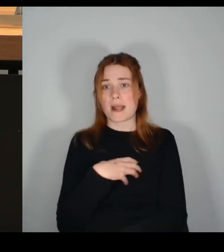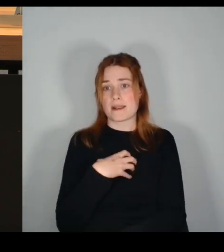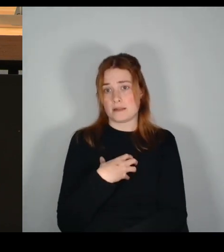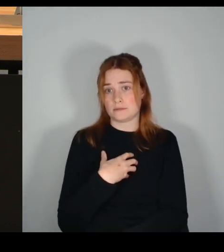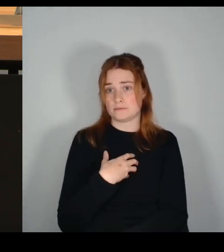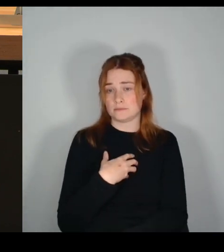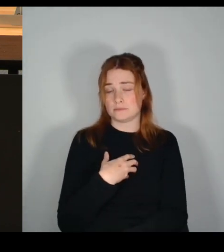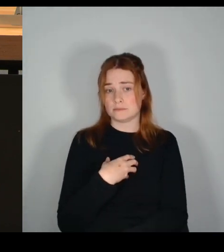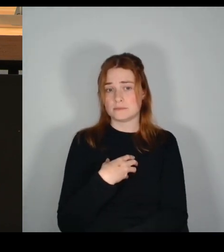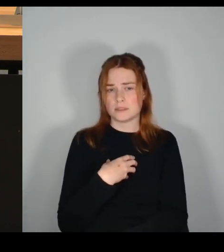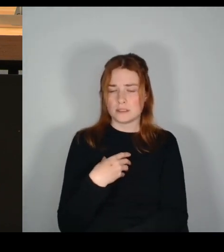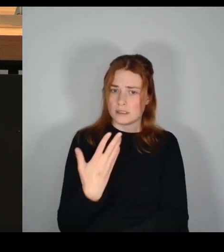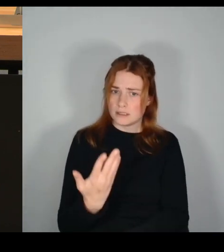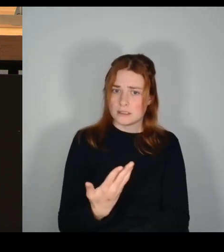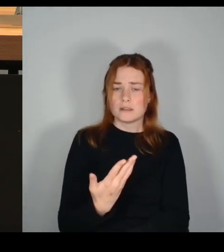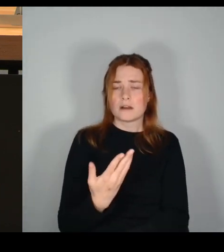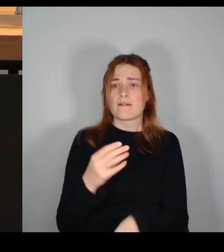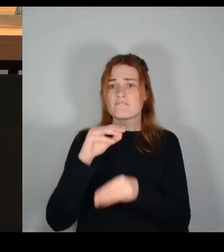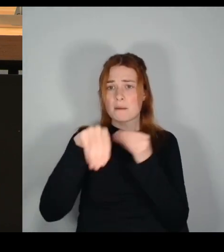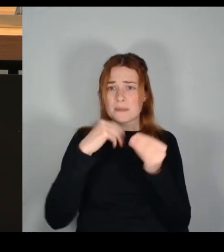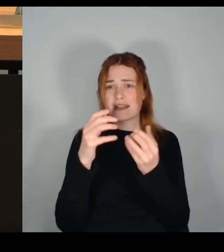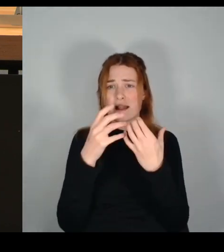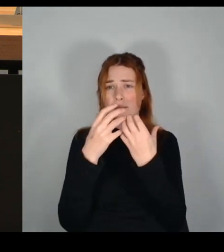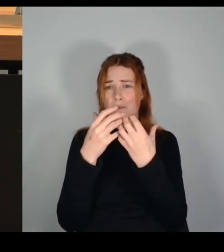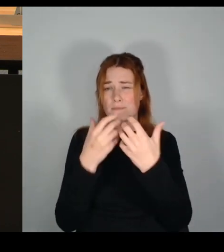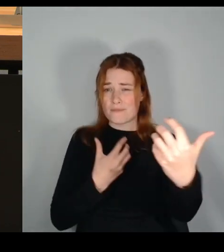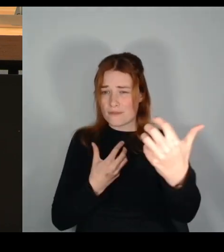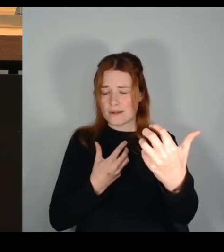Schutzsuchende in Deutschland auf diese Weise retraumatisiert.